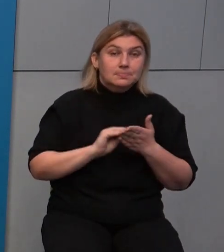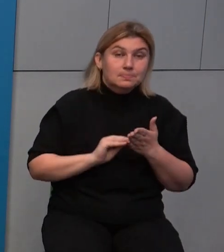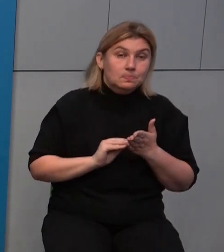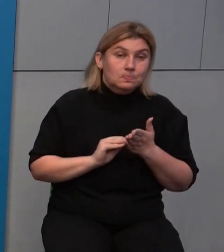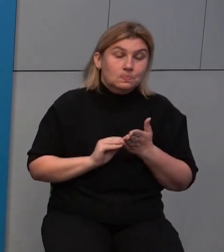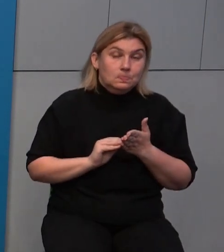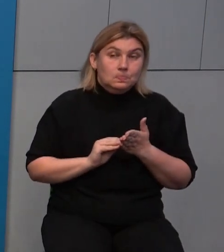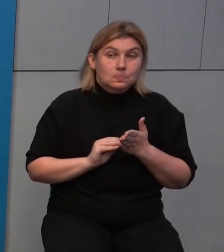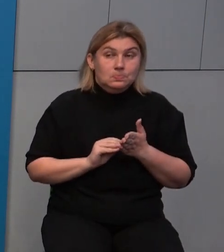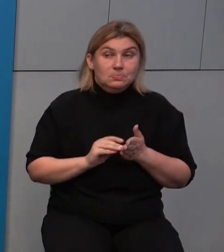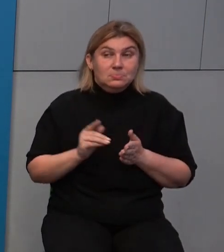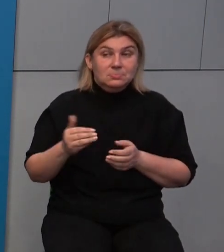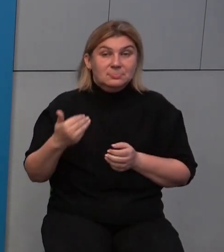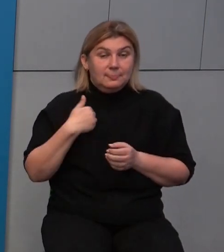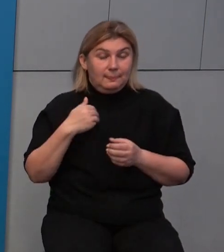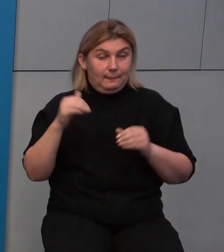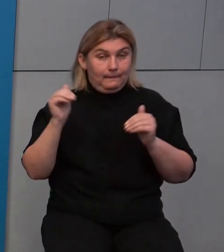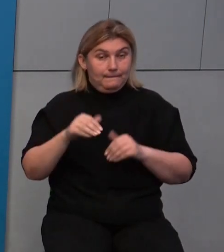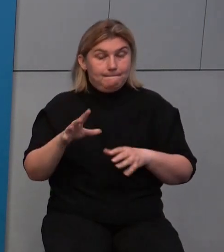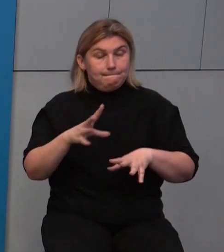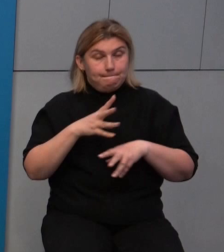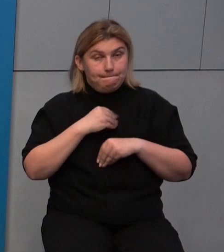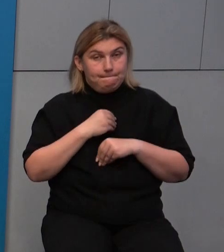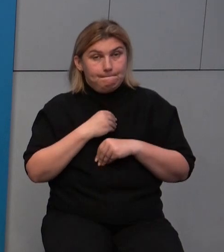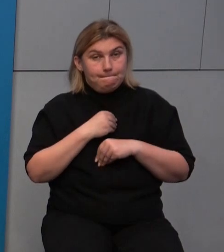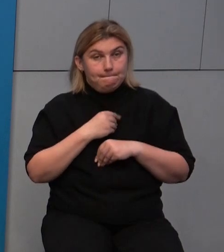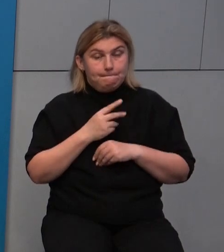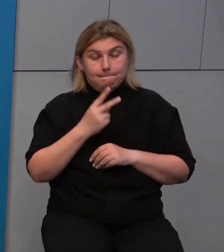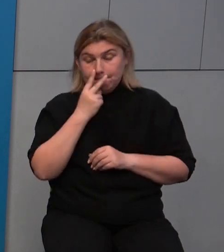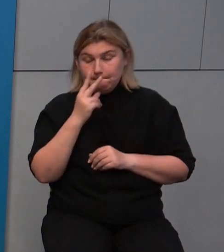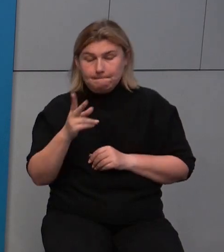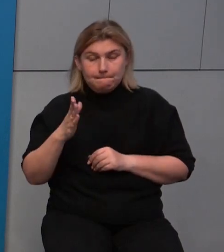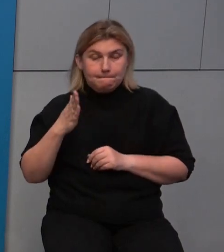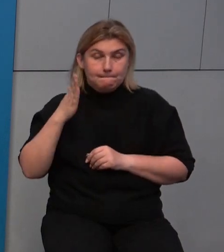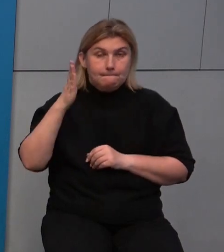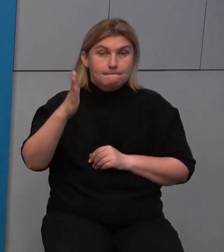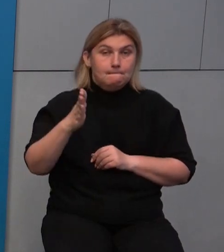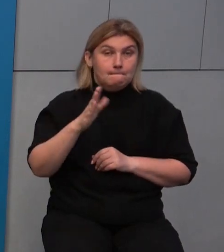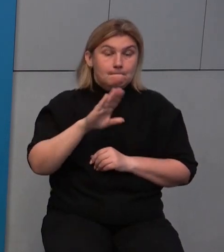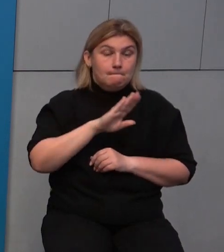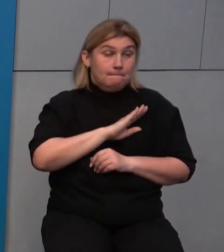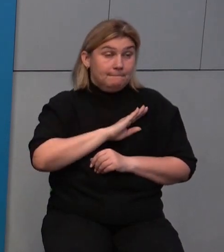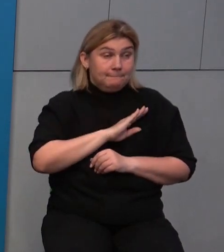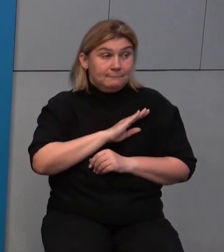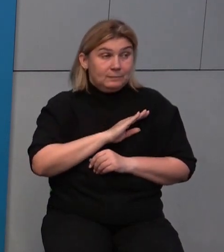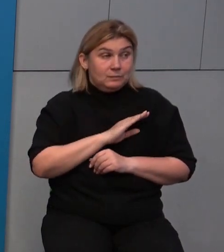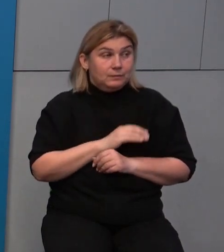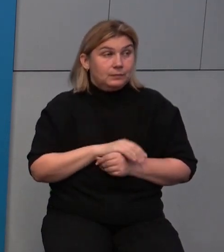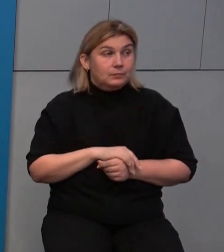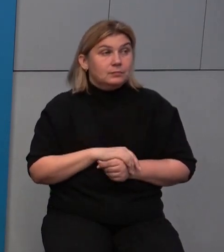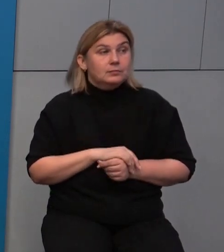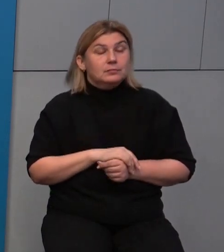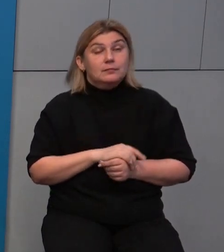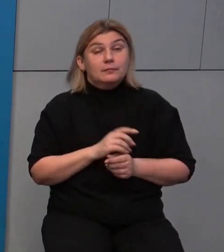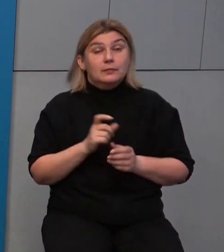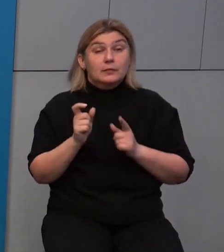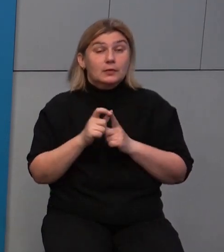żeby to było do przyjęcia. Wydaje mi się, że z perspektywy ofiary to to jest w ogóle nie do... Jakby tych słów nie ma po prostu.